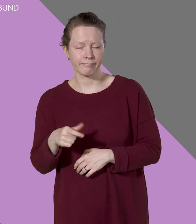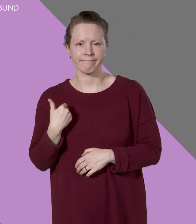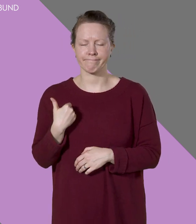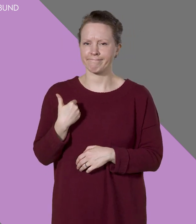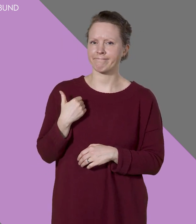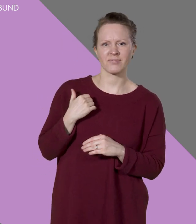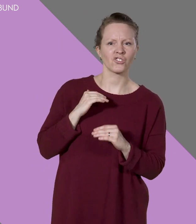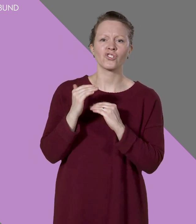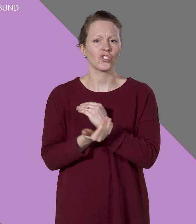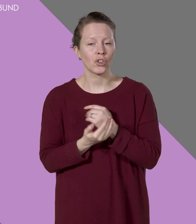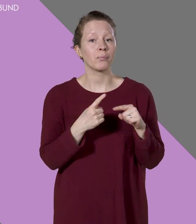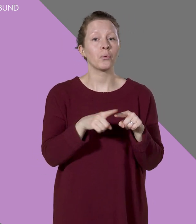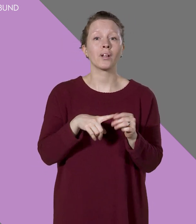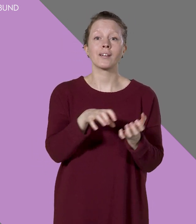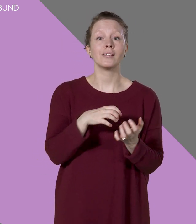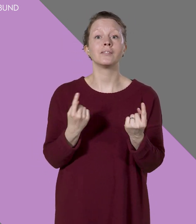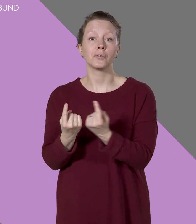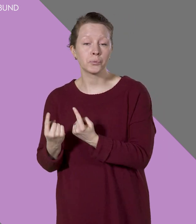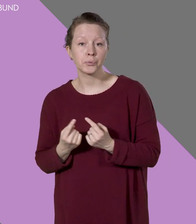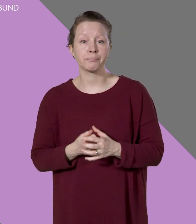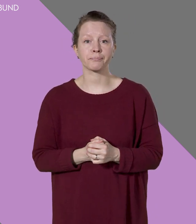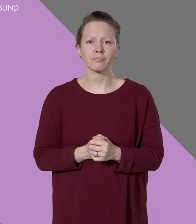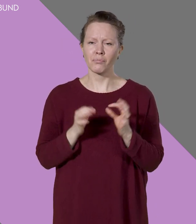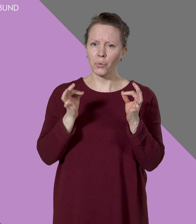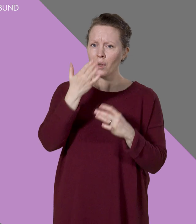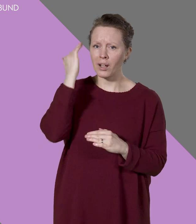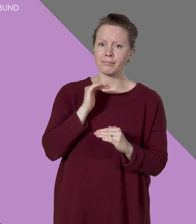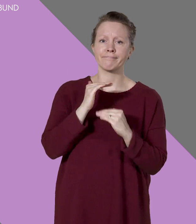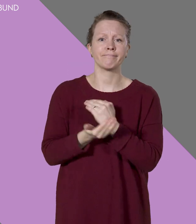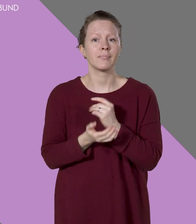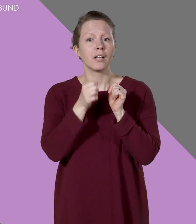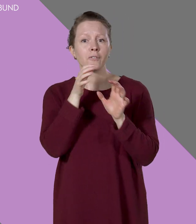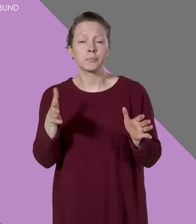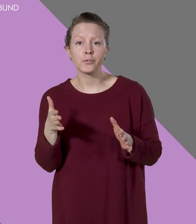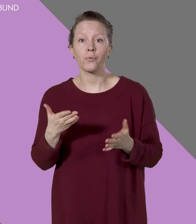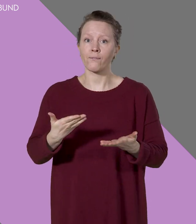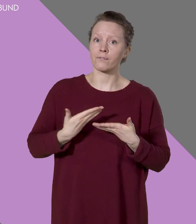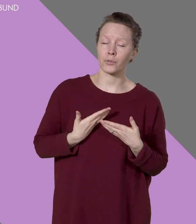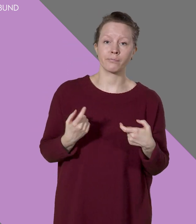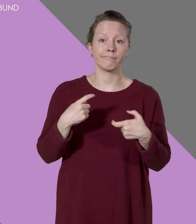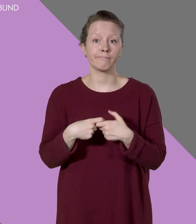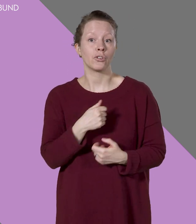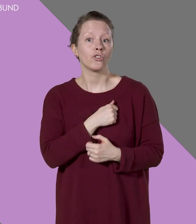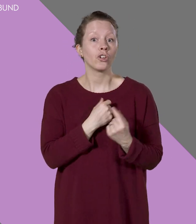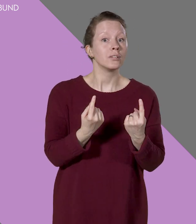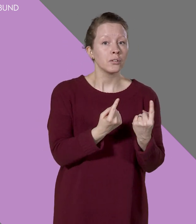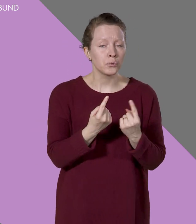känsla av otrygghet i olika krissituationer. Hur ska man trygga tillgången till information i nödsituationer -